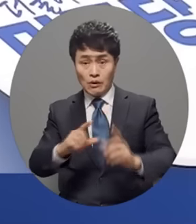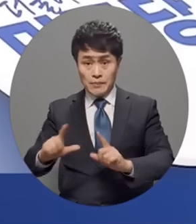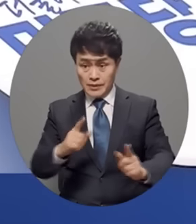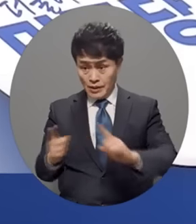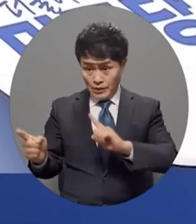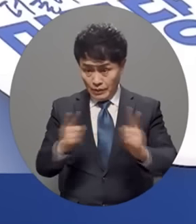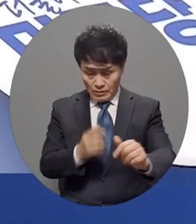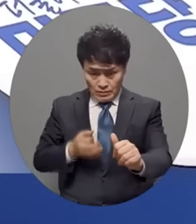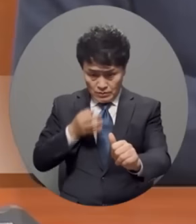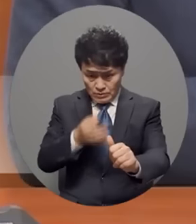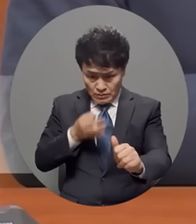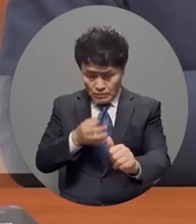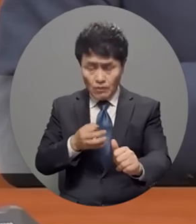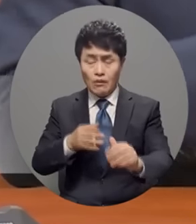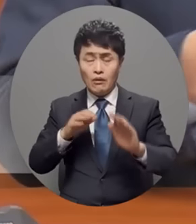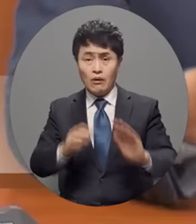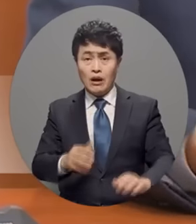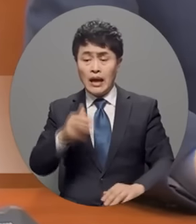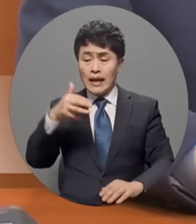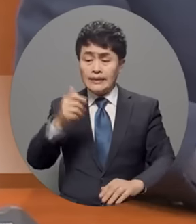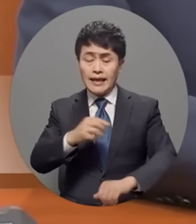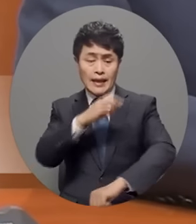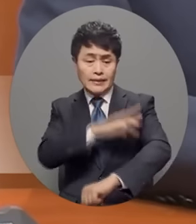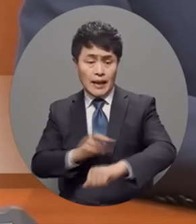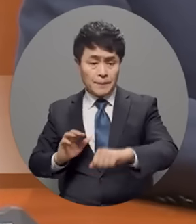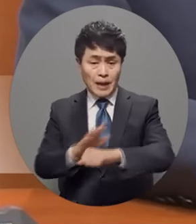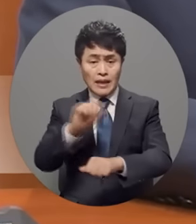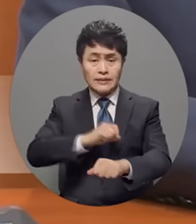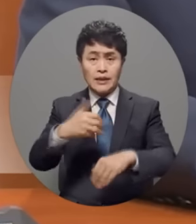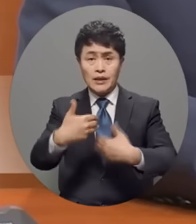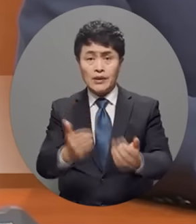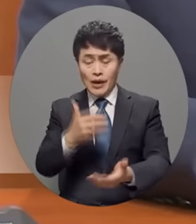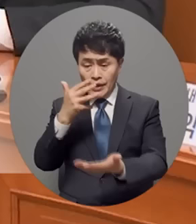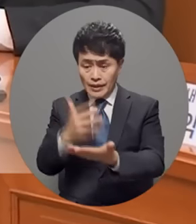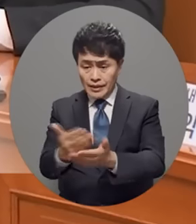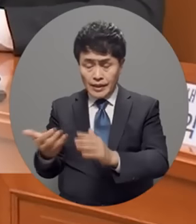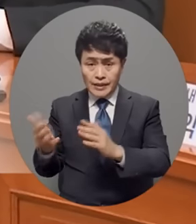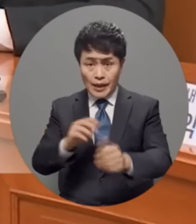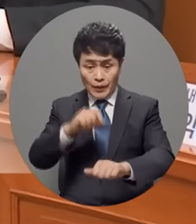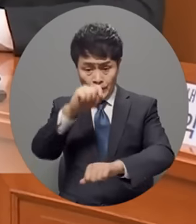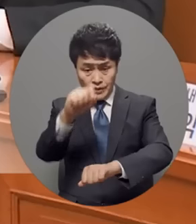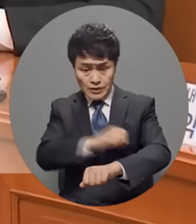하지만 민주당이 요구해 온 민생회복지원금을 비롯해 채 상병 특검법과